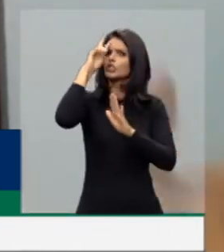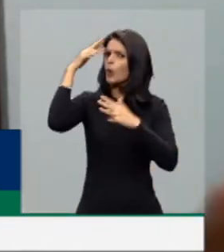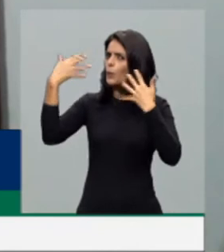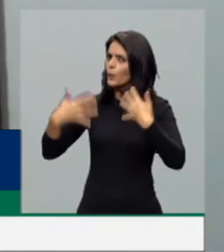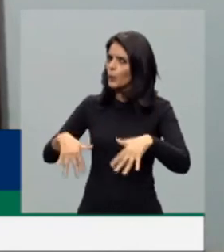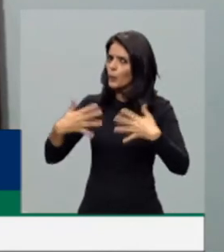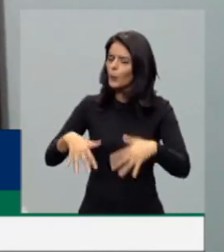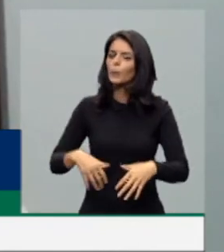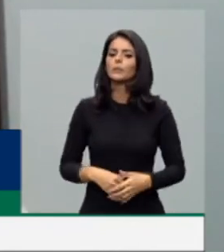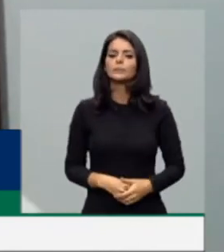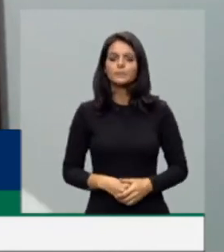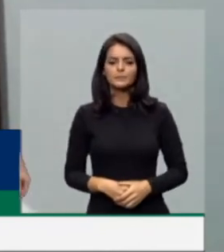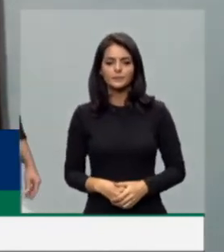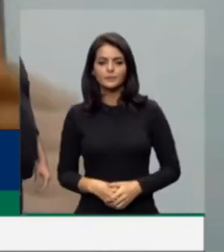TRAZEMOS O DEBATE EM PLENA PANDEMIA, NÓS TIVEMOS UM